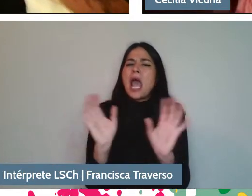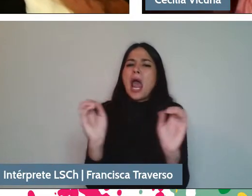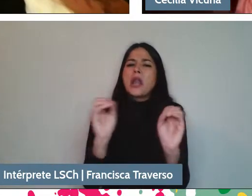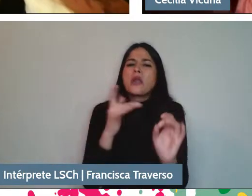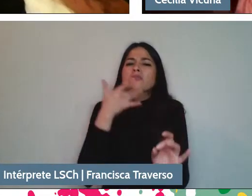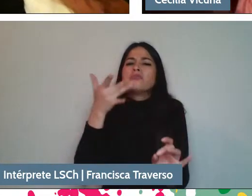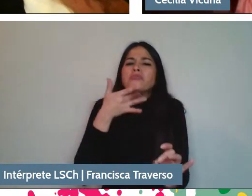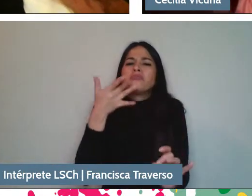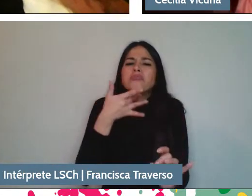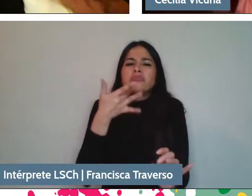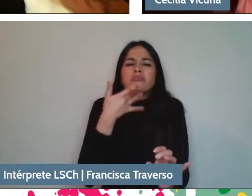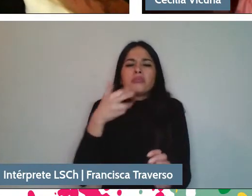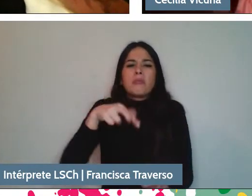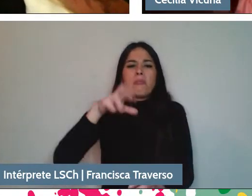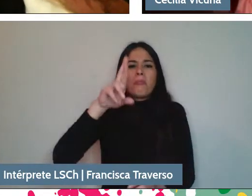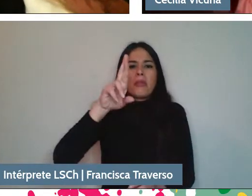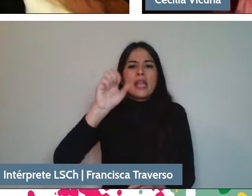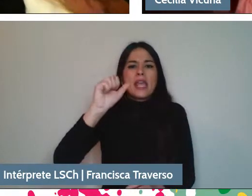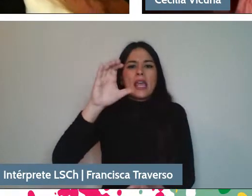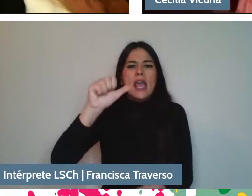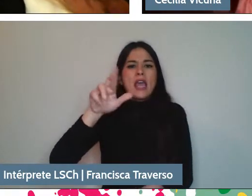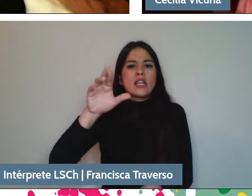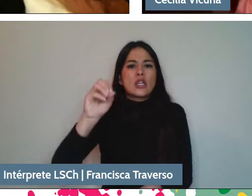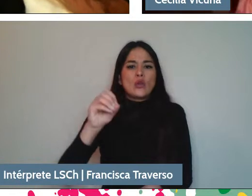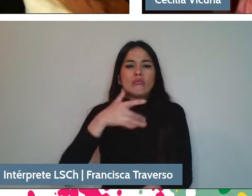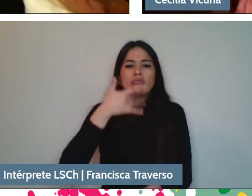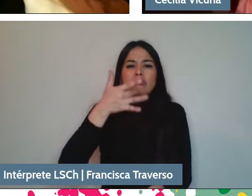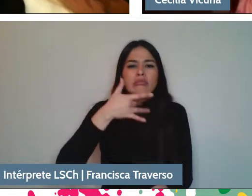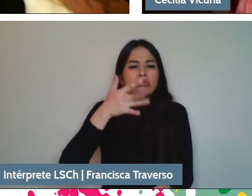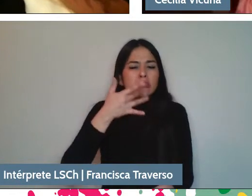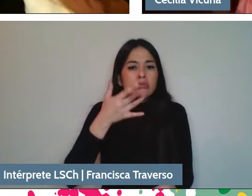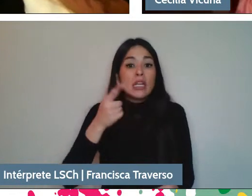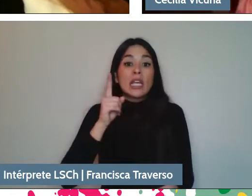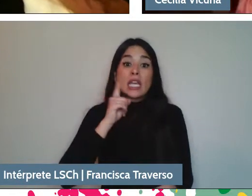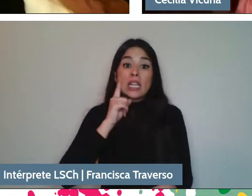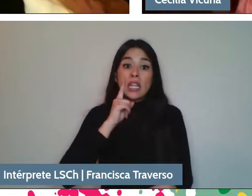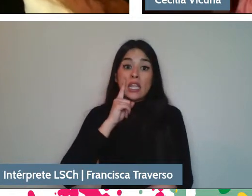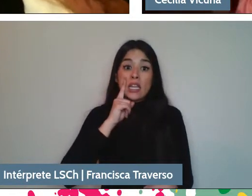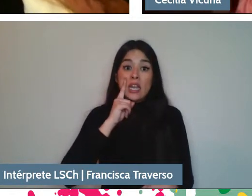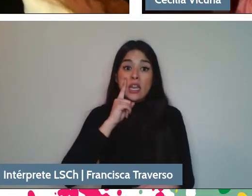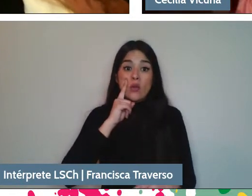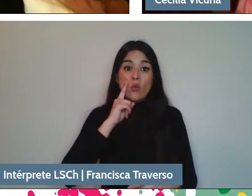que tiene una contraforma difícil que yo lo sé, lo vamos a hablar al final, espero.